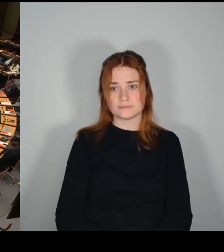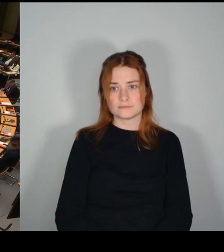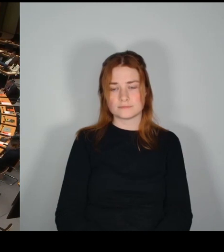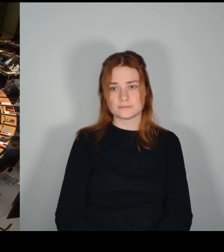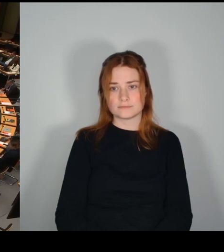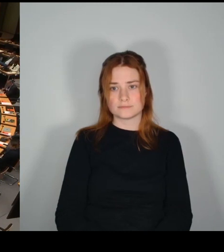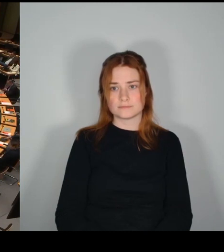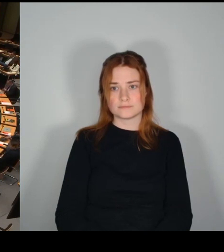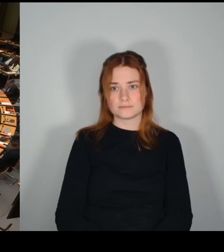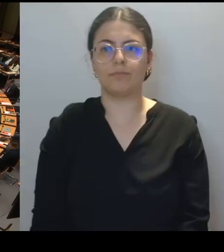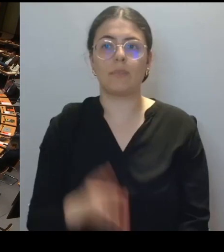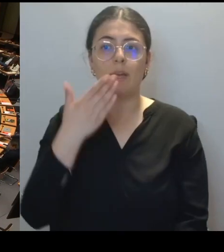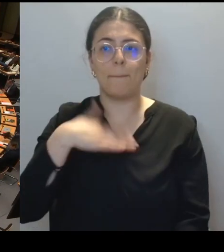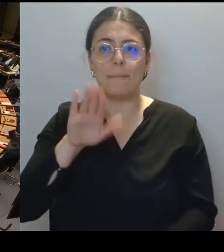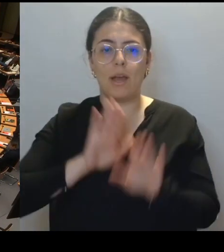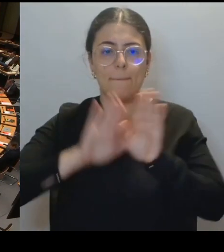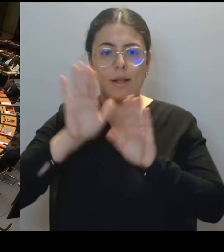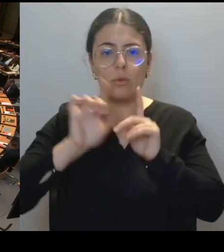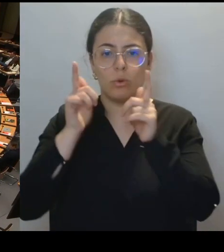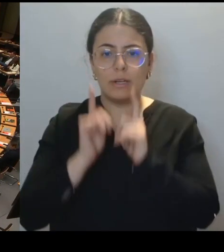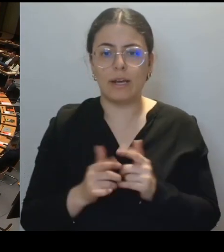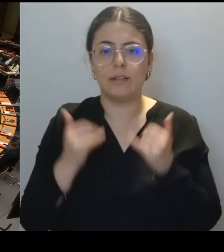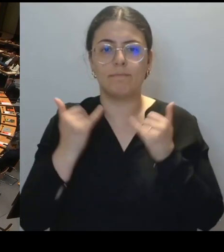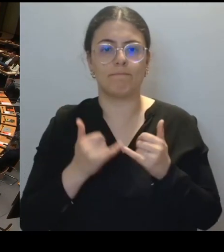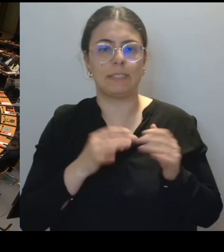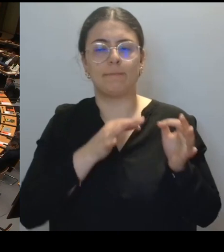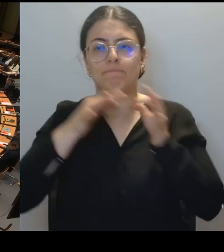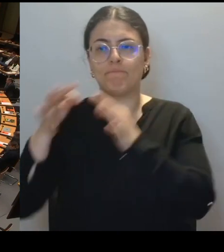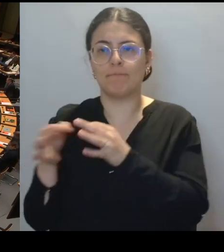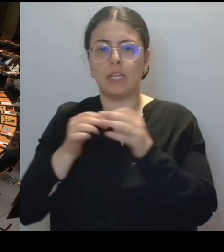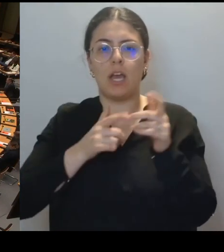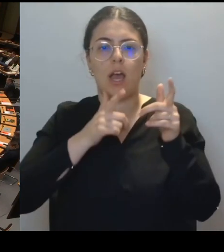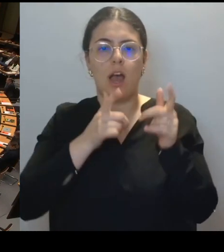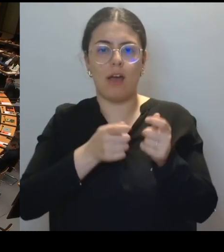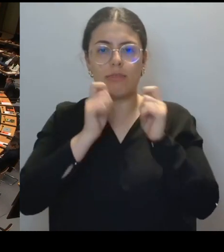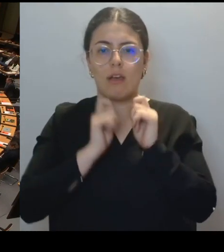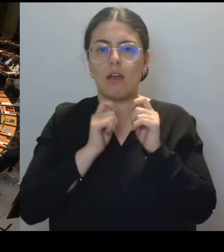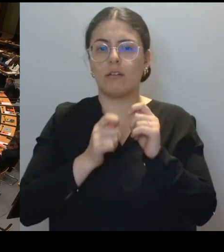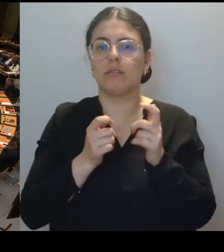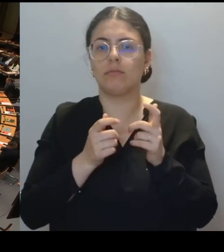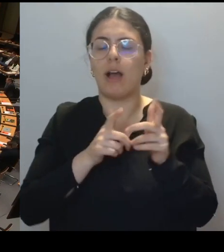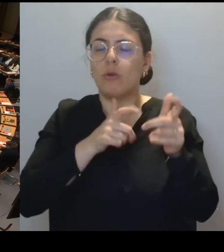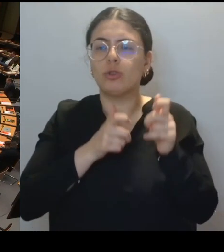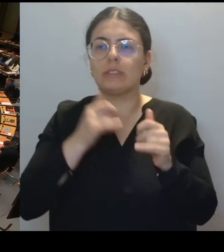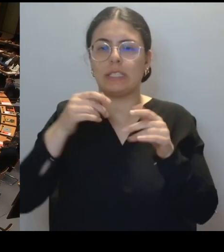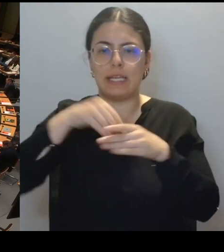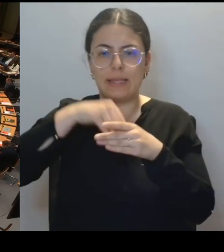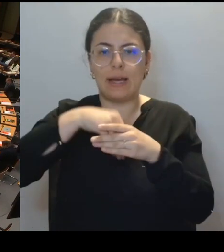Sicherheit und Ordnung. Widerspruch würde ich nicht Dann verfahren wir so Tagesordnungspunkt 37 wurde bereits